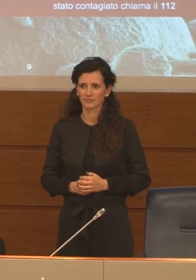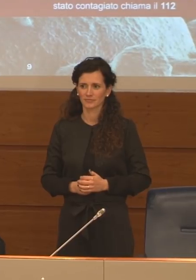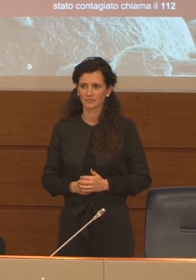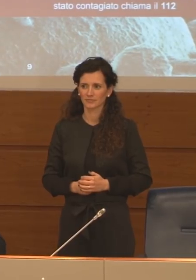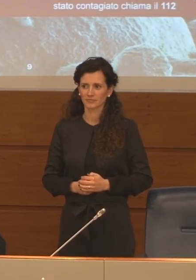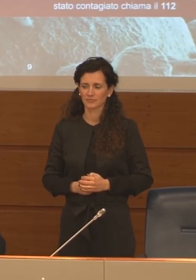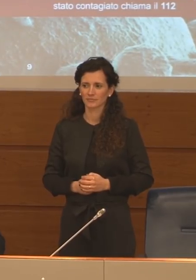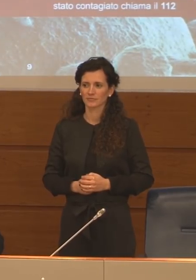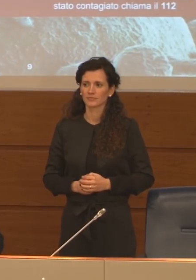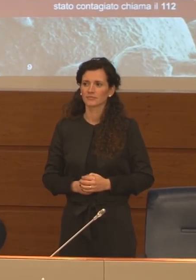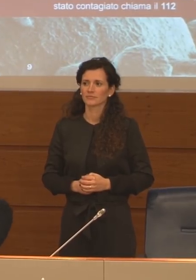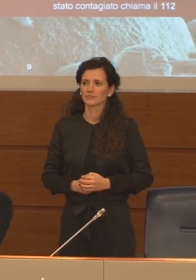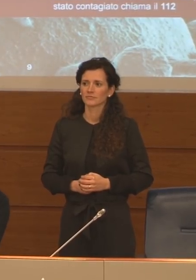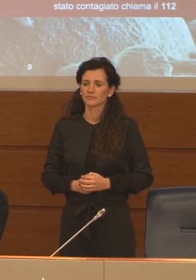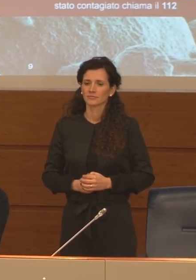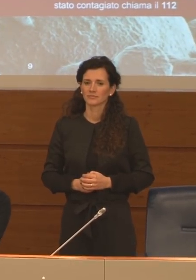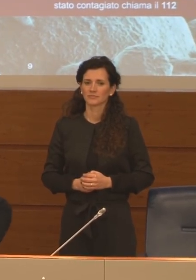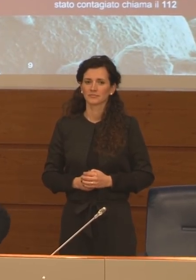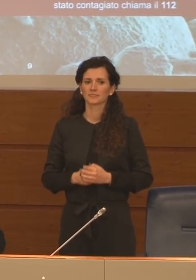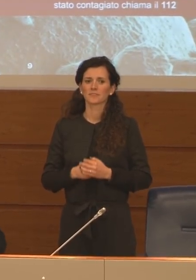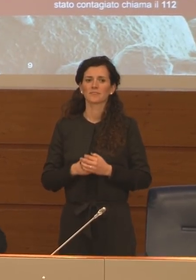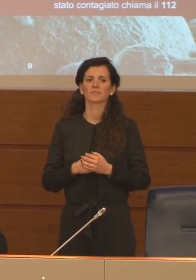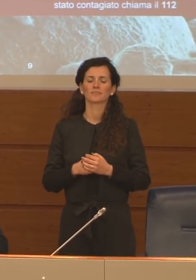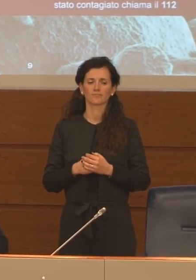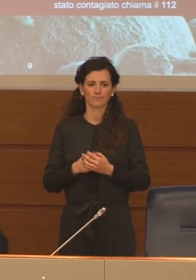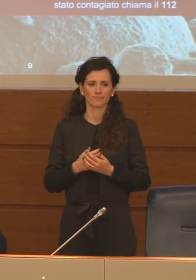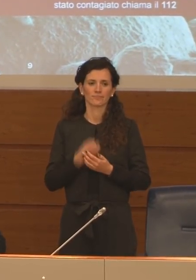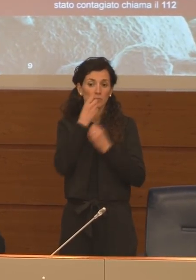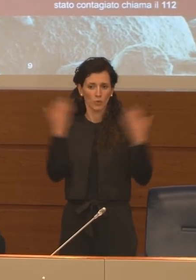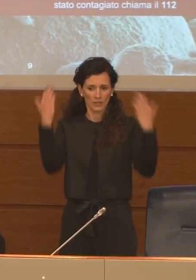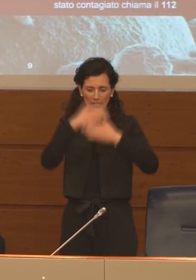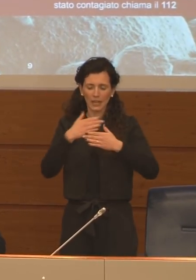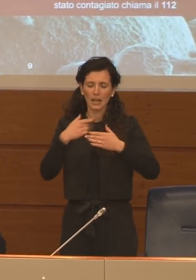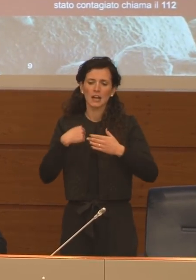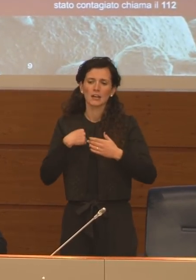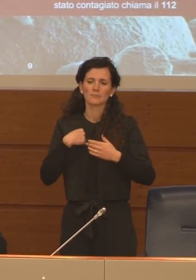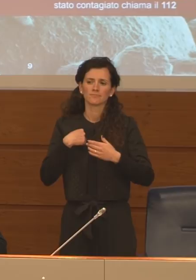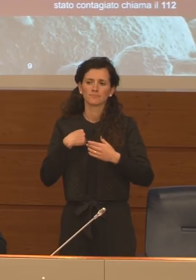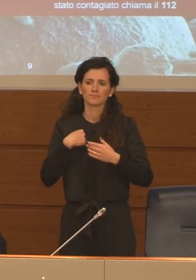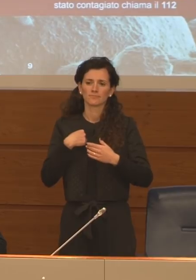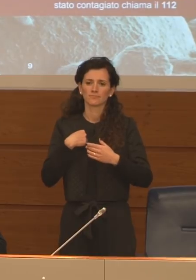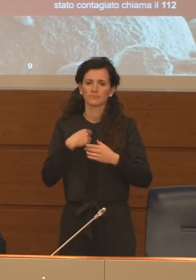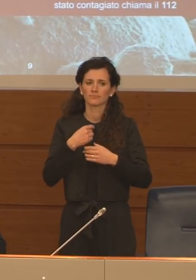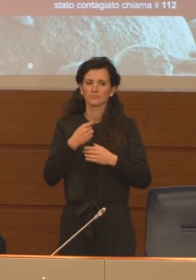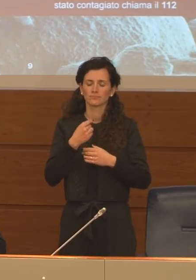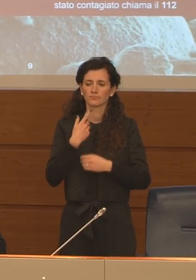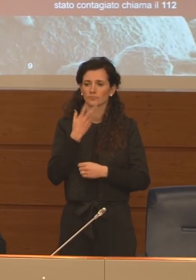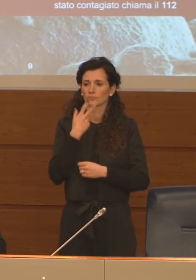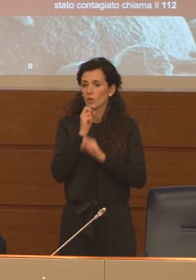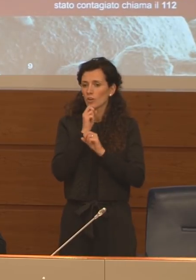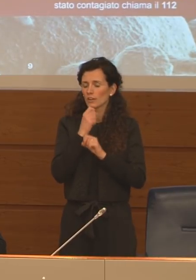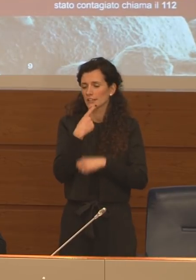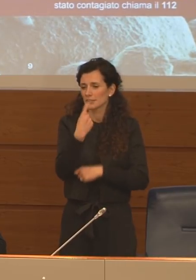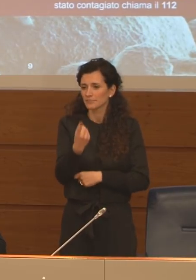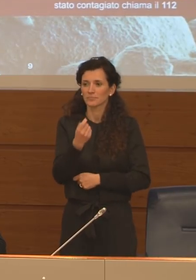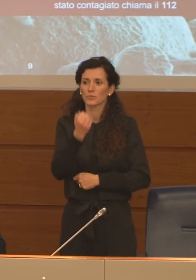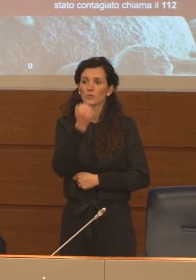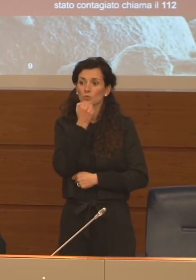Innanzitutto mi scuso per oggi ma abbiamo avuto una serie di